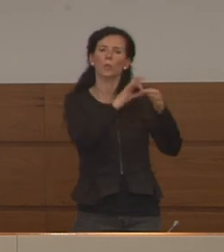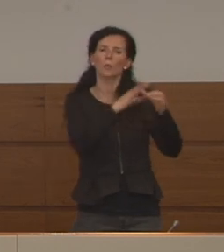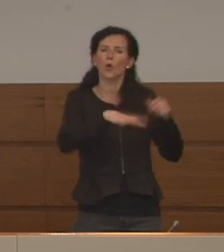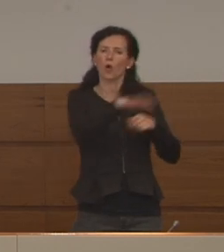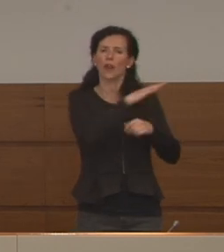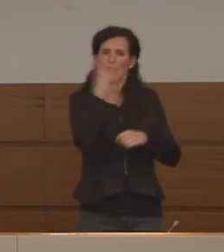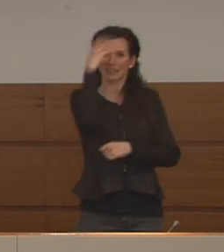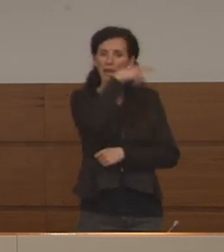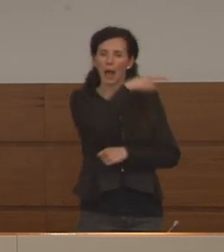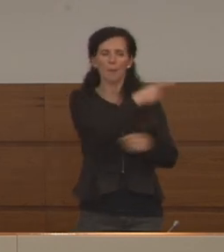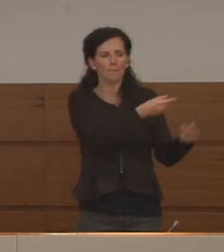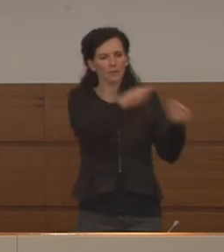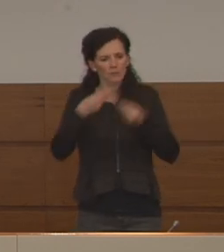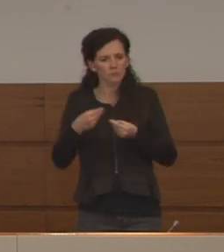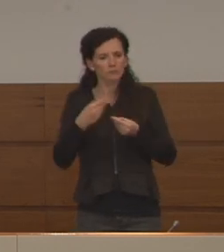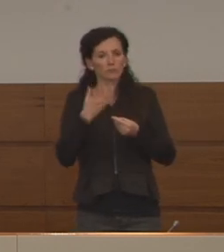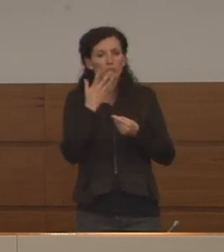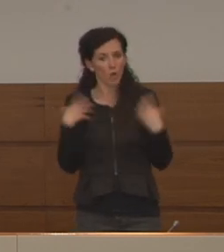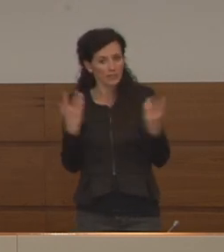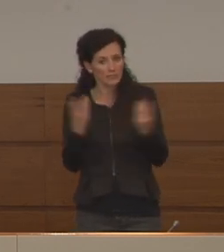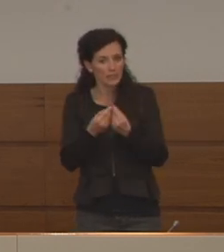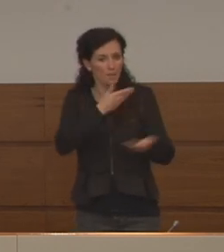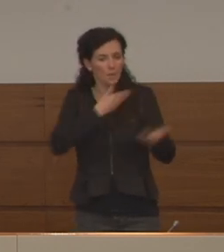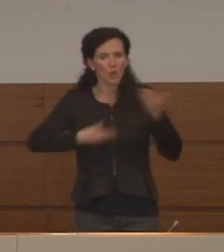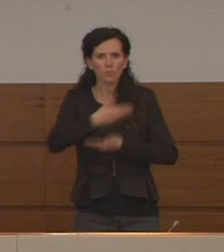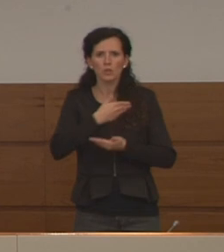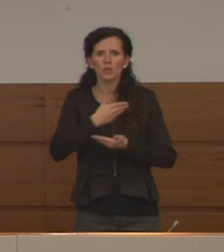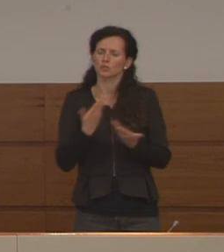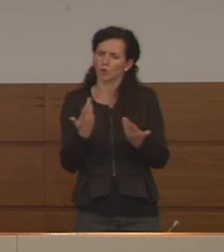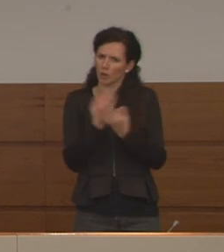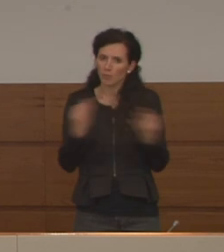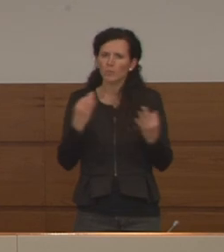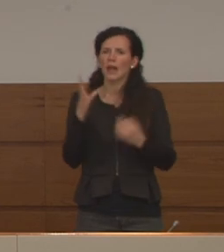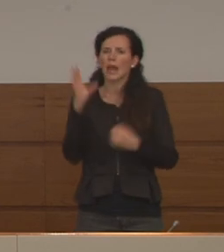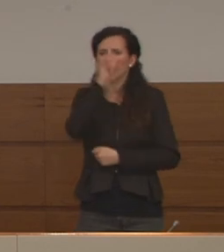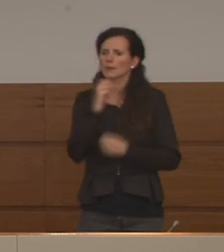cercare di lavorare con noi e a capire che cosa è successo, dove, come, quando e